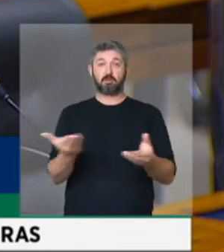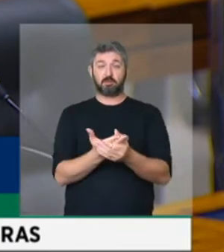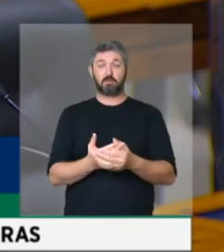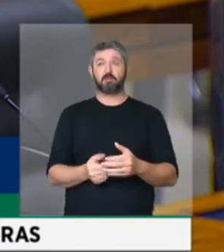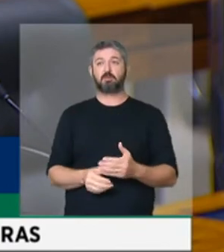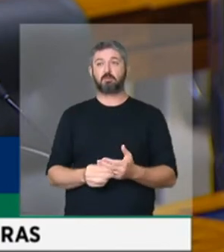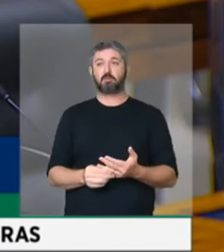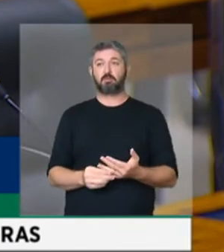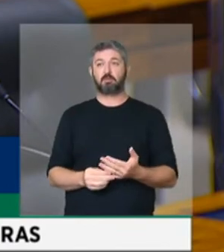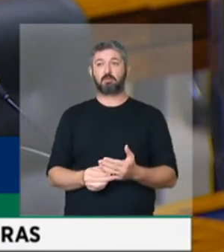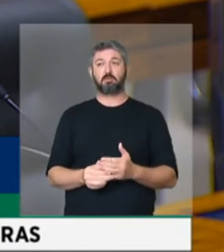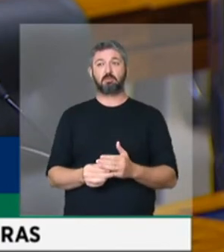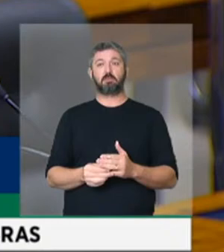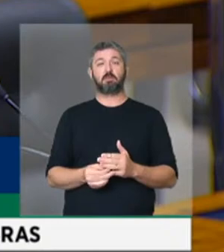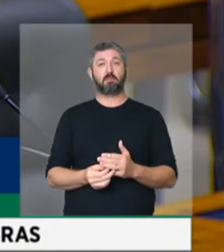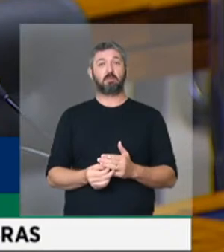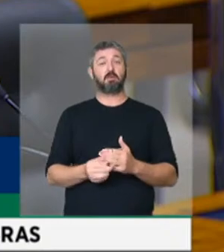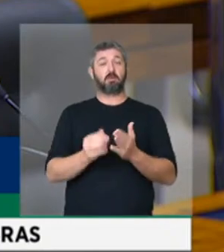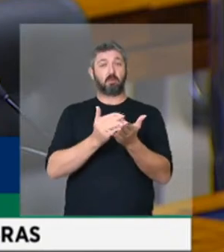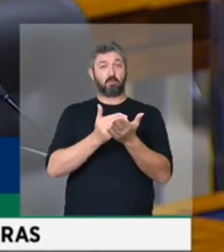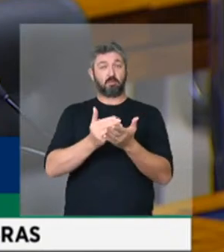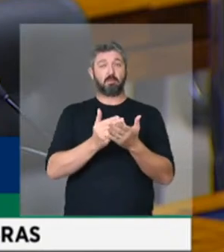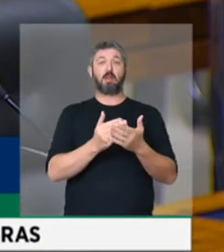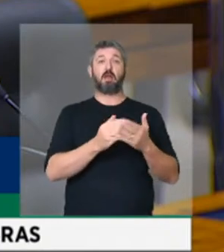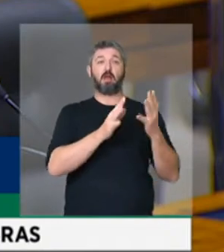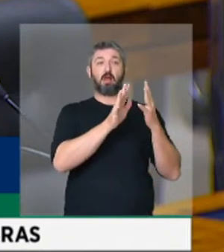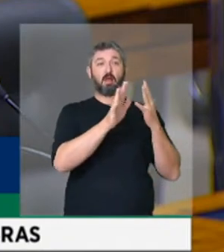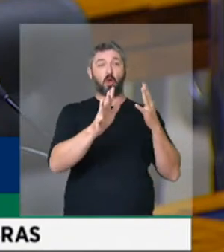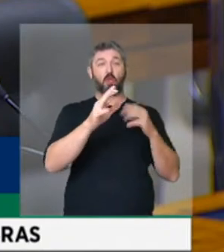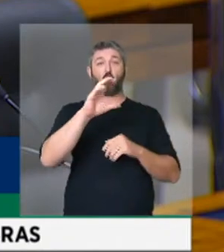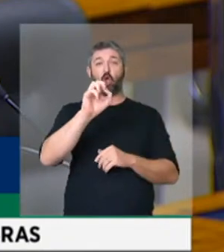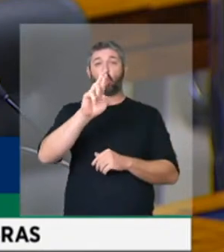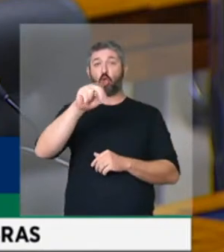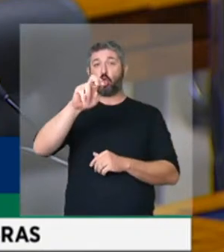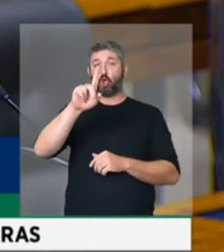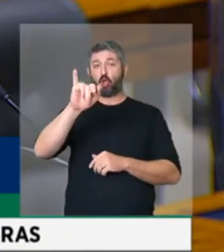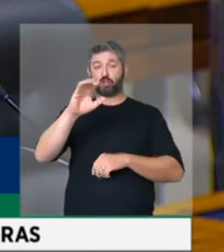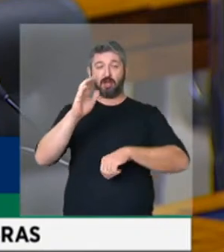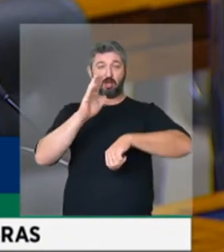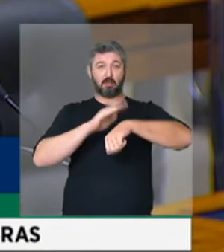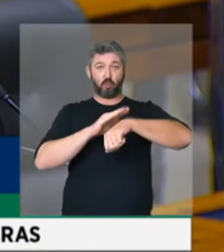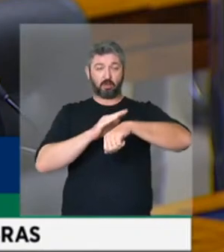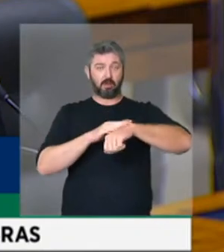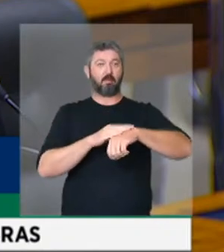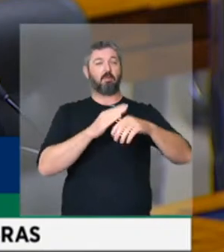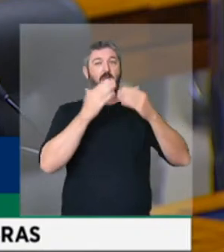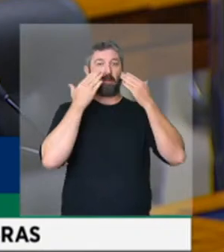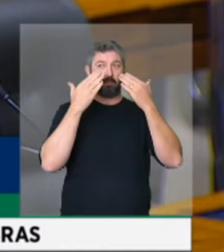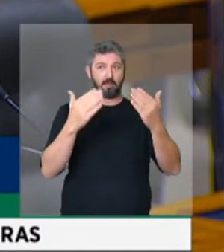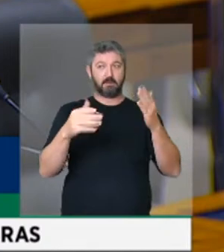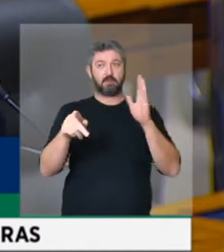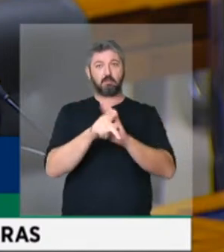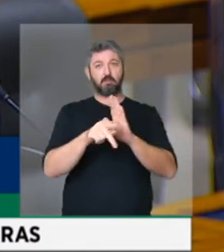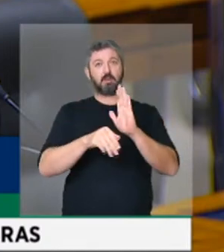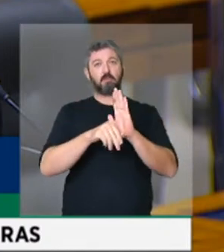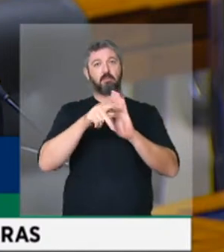ESTAMOS REQUERENDO AQUI QUE SEJA CUMPRIDA A ORDEM CRONOLÓGICA DE APRESENTAÇÃO